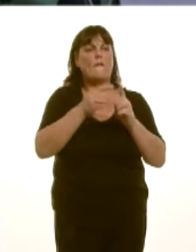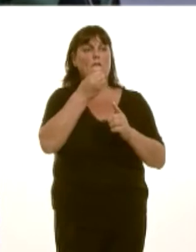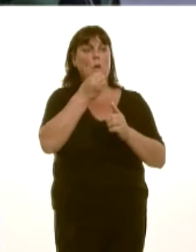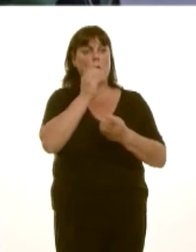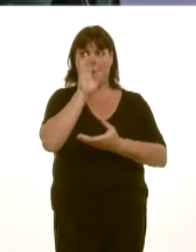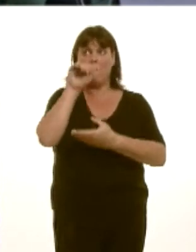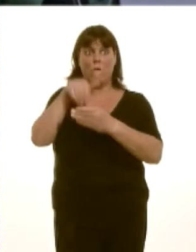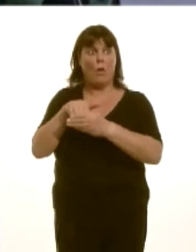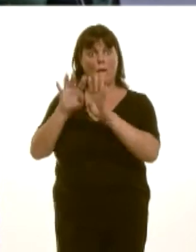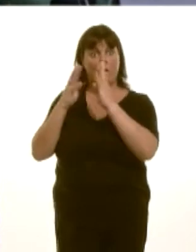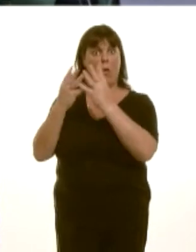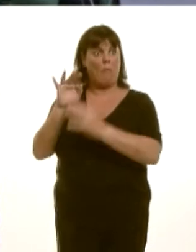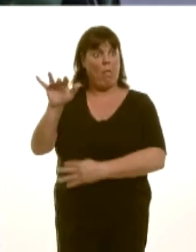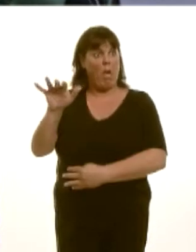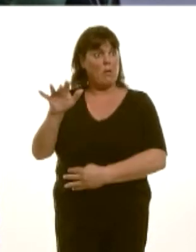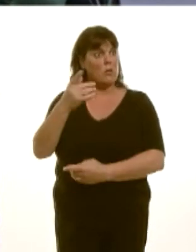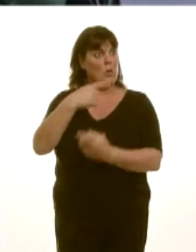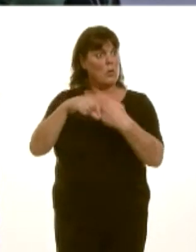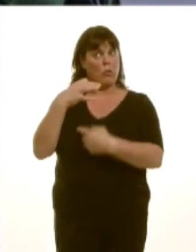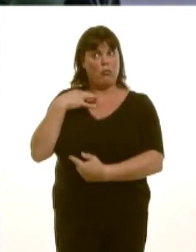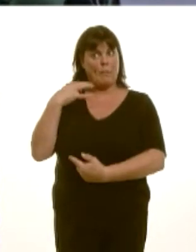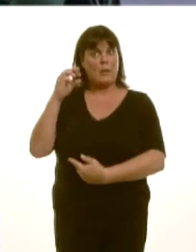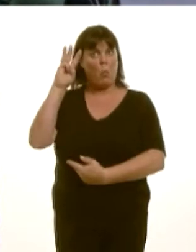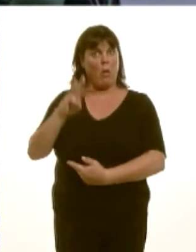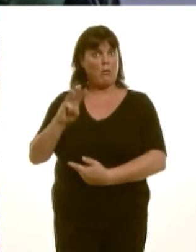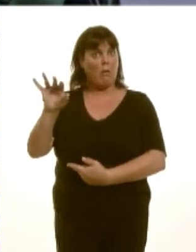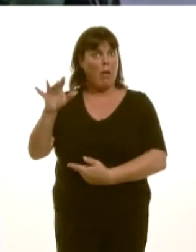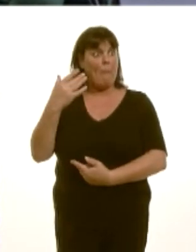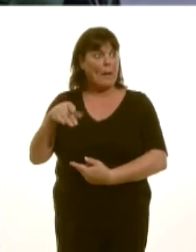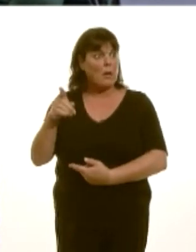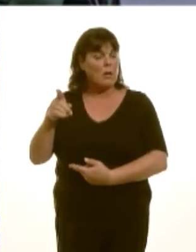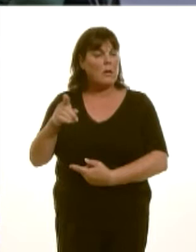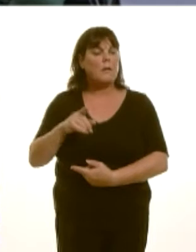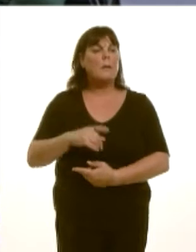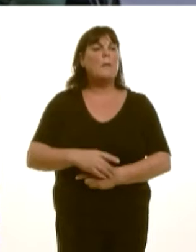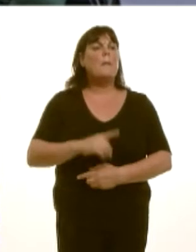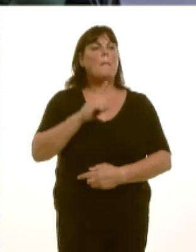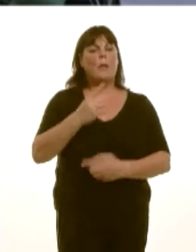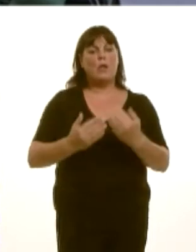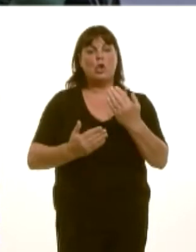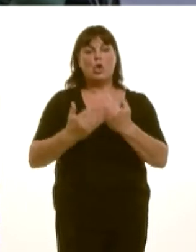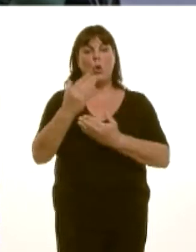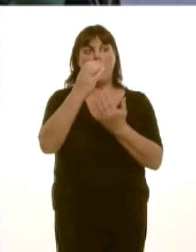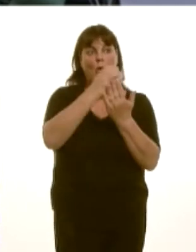y cyfansoddiad newydd a’r undeb newydd, bydd rhaid i ni ystyried beth yw rôl y Llywodraethau datganoledig ar gyrff rhyngwladol.